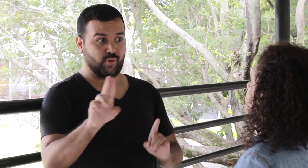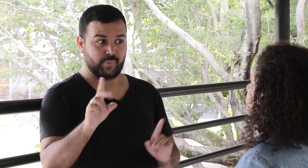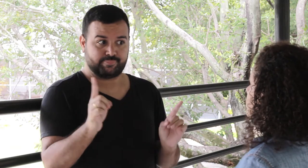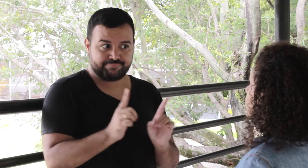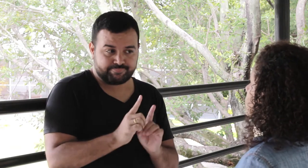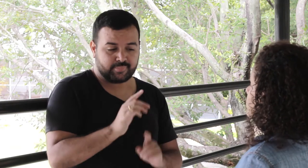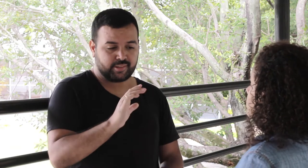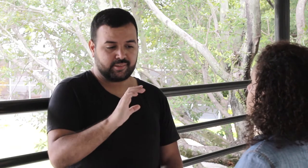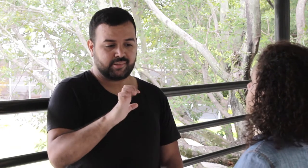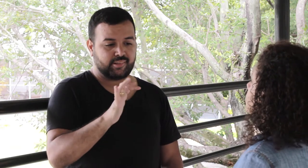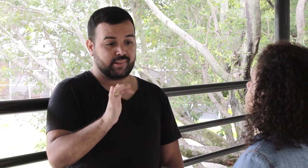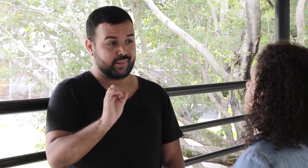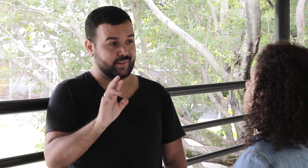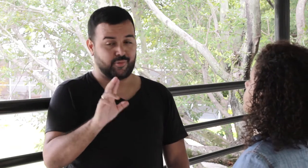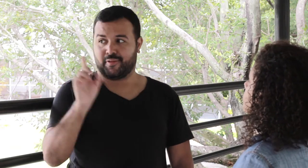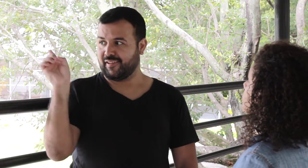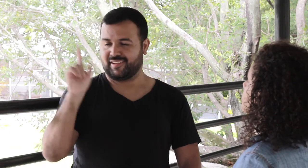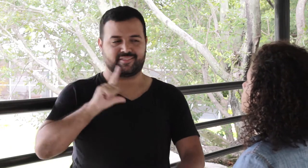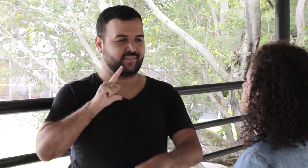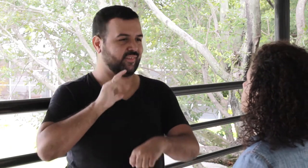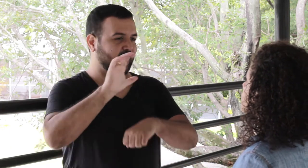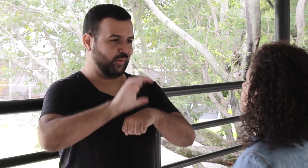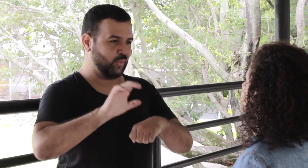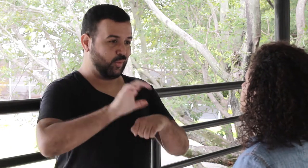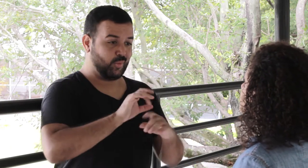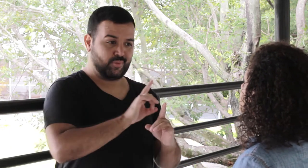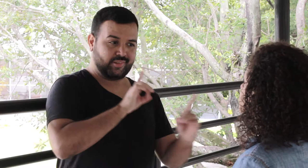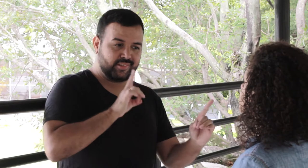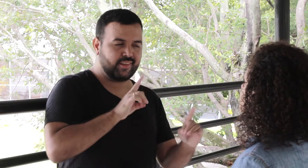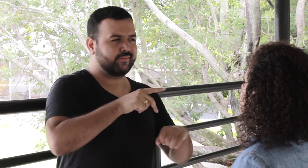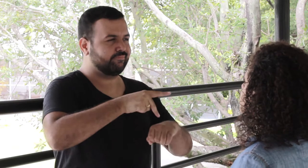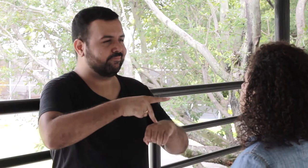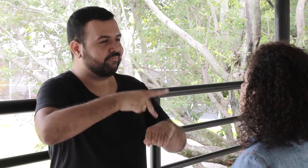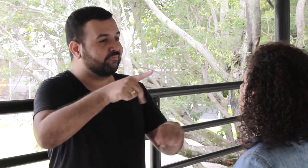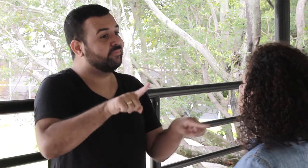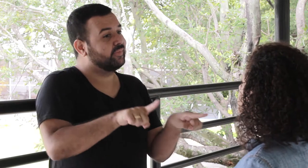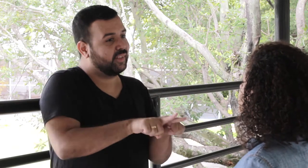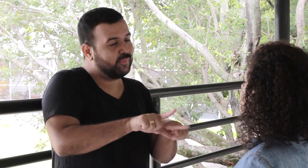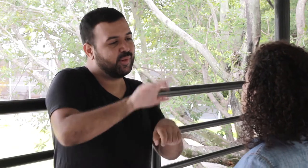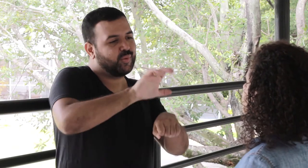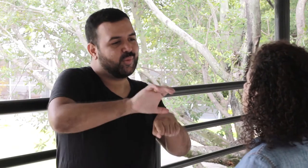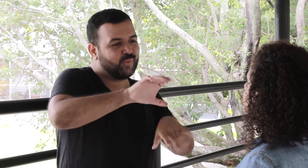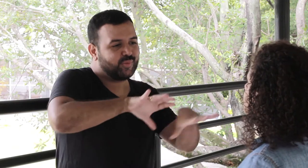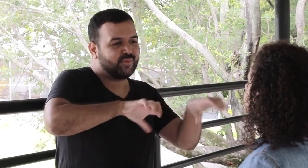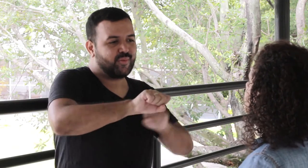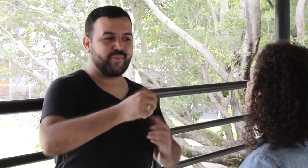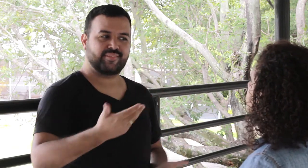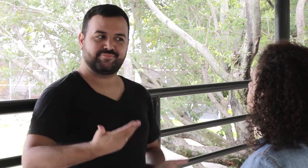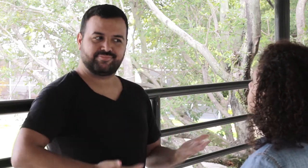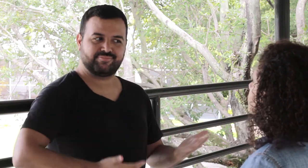Lá tem cursos EaD, pós graduação e também cursos de formação de servidores.